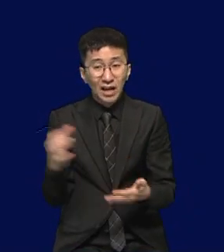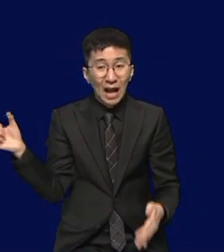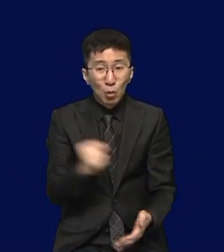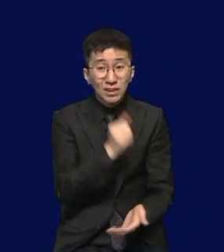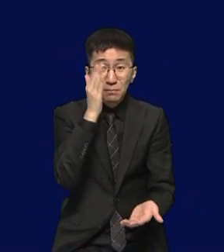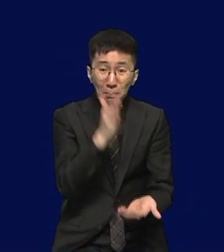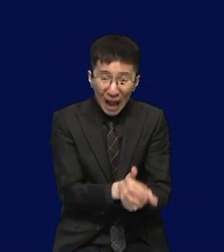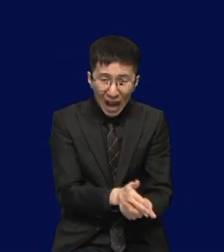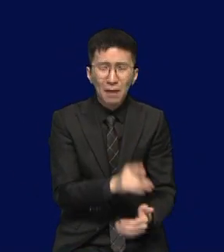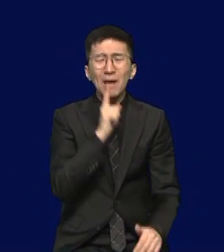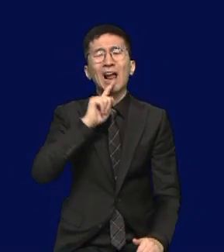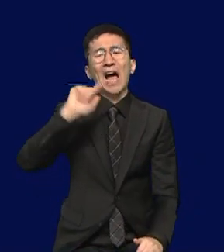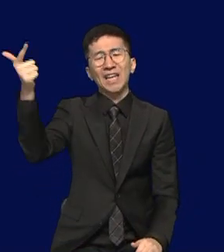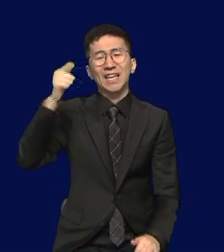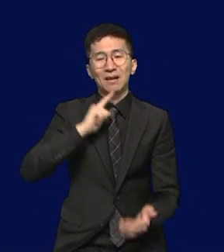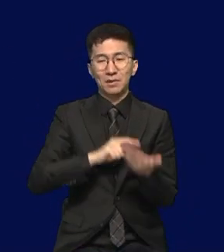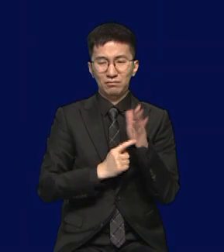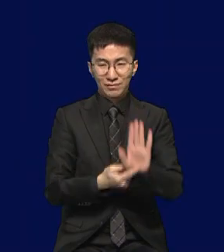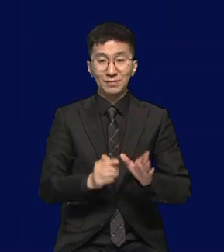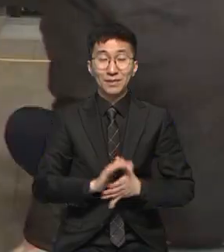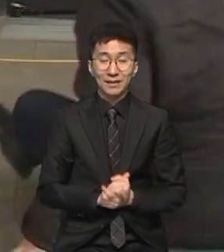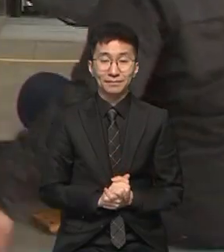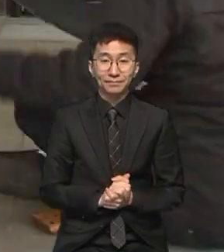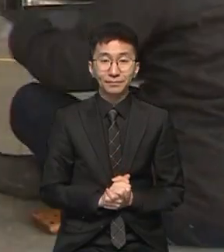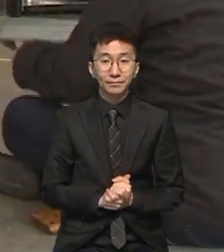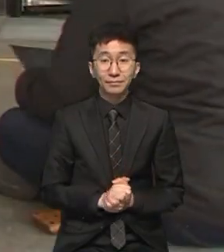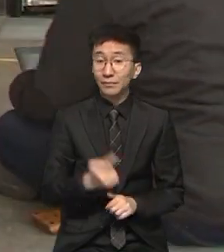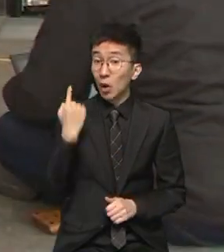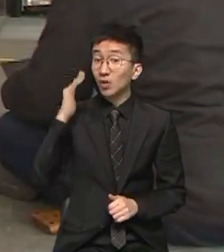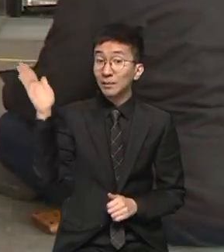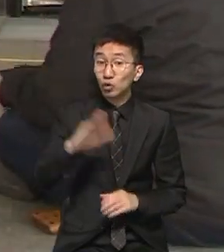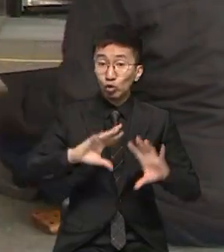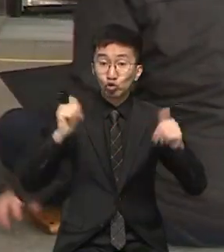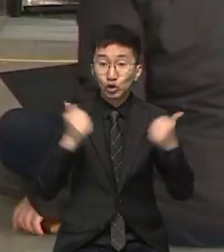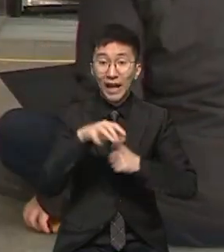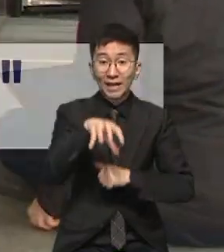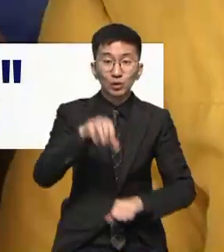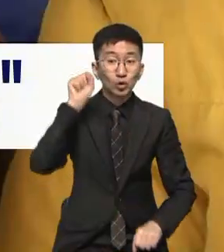반박했습니다. 어제부터 국회에서 농성을 이어온 심상정